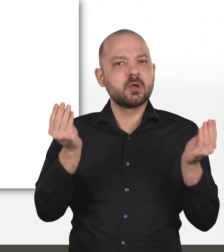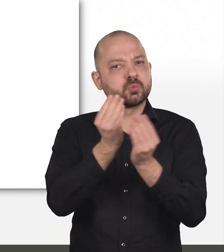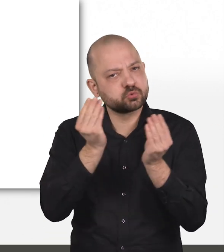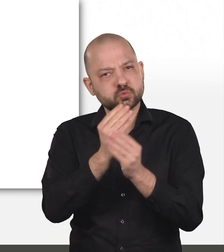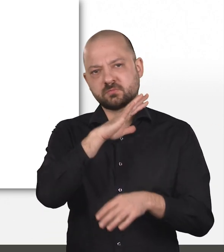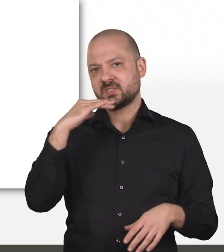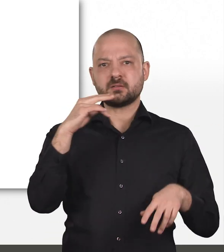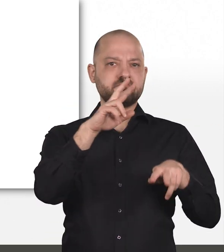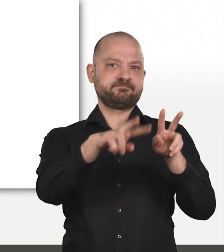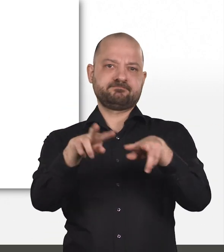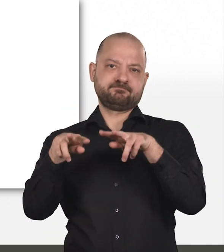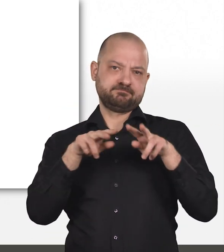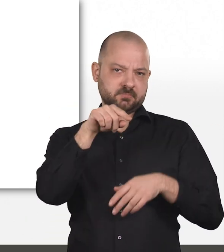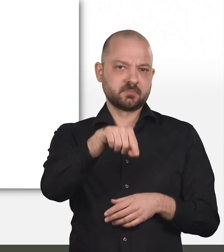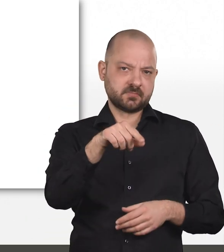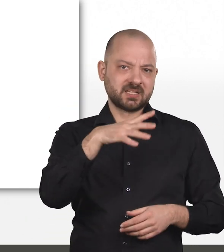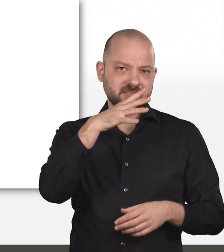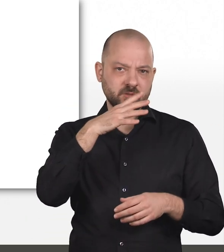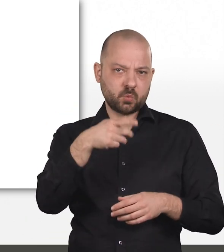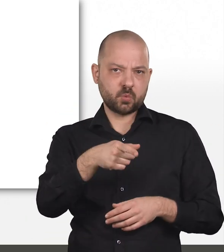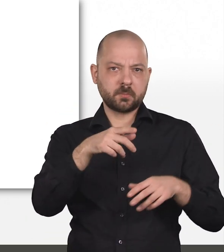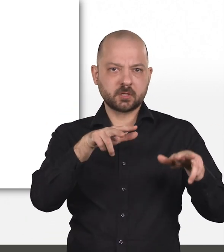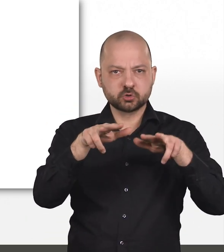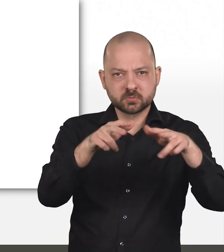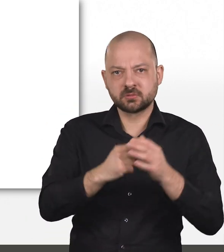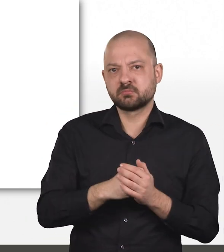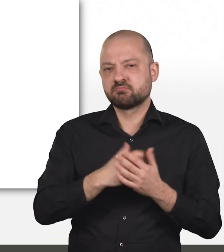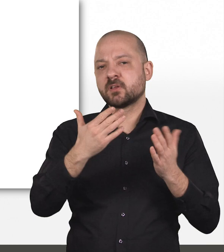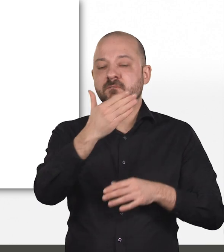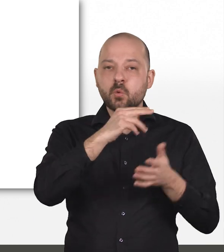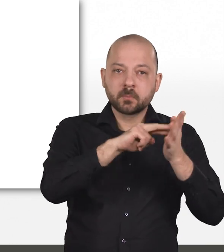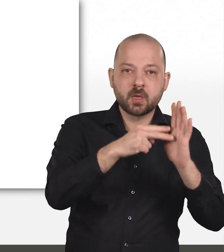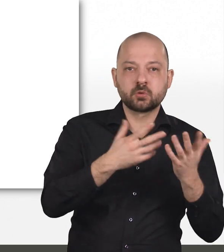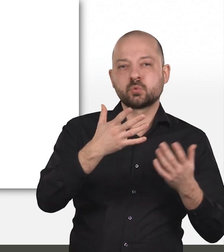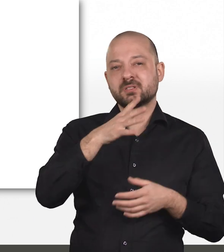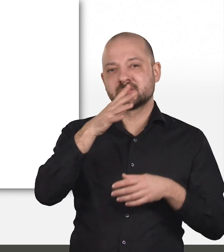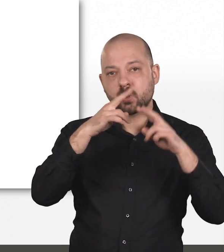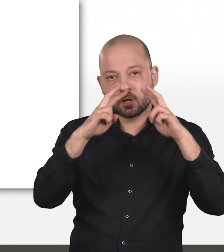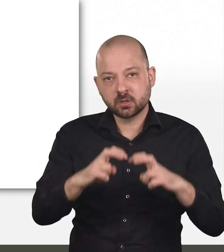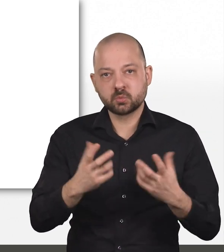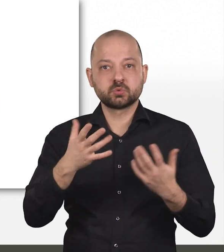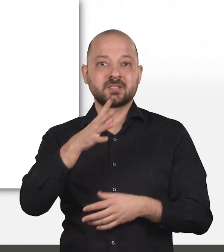Schnittstellen im Risikomanagement. Dazu zählen Vorplanung, Risikoanalyse und Risikobewertung